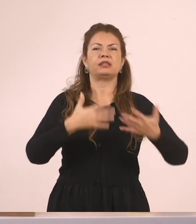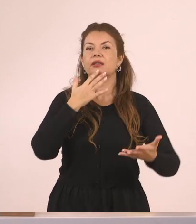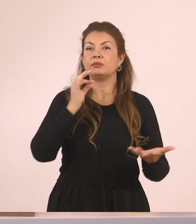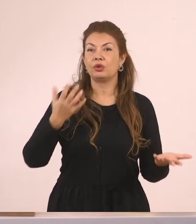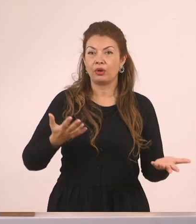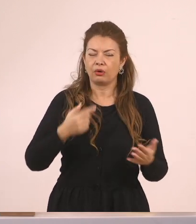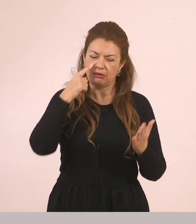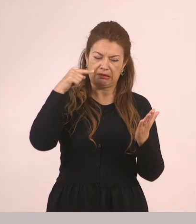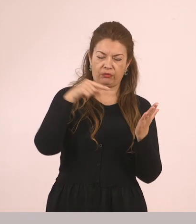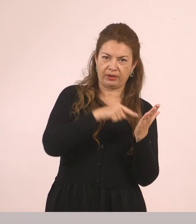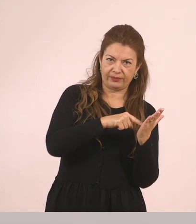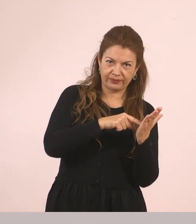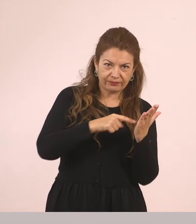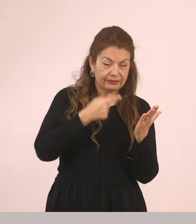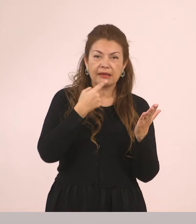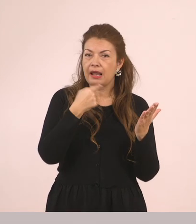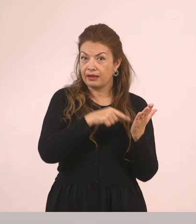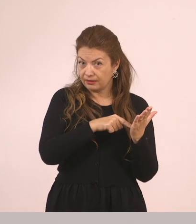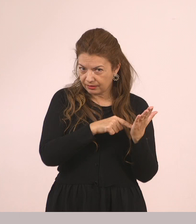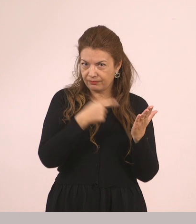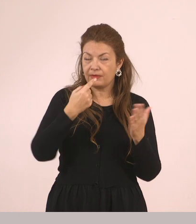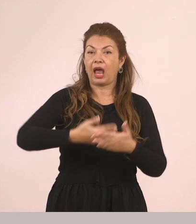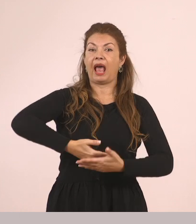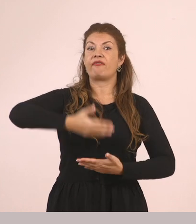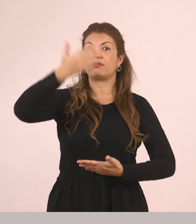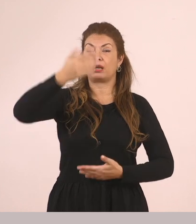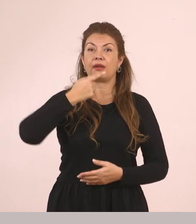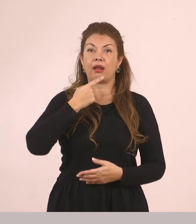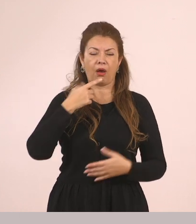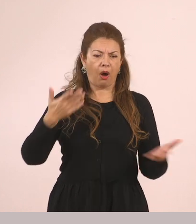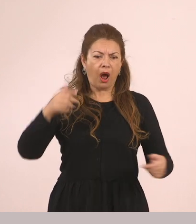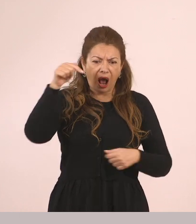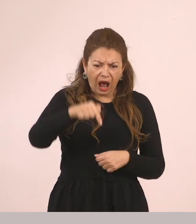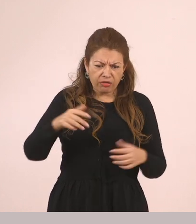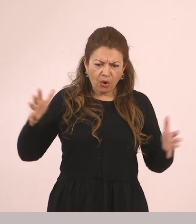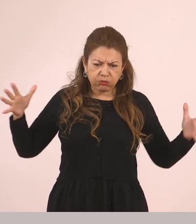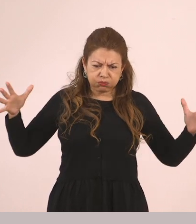Για κοιτάξτε λίγο μέσα τι λέει. Η Εφημερίδα μας λέει ότι υπάρχει πολύς συνωστισμός.